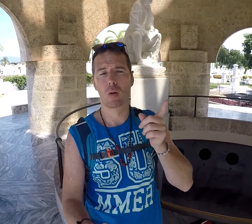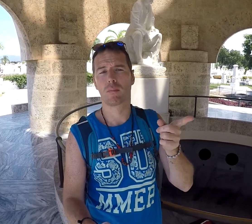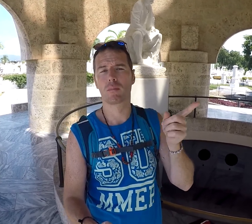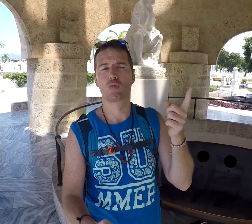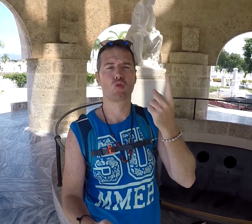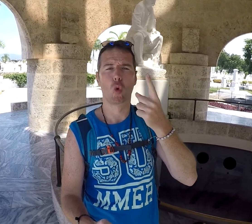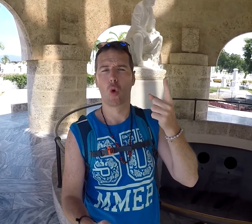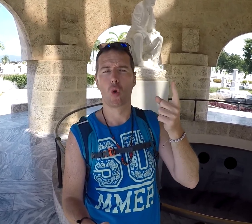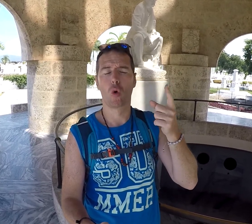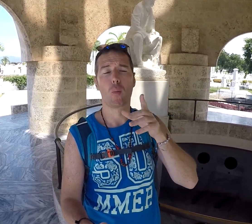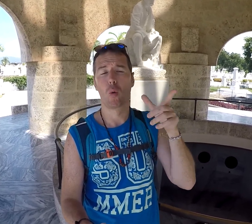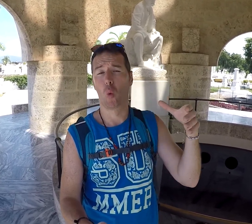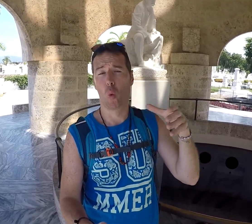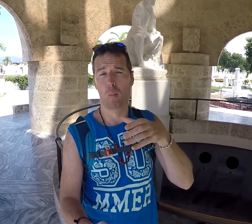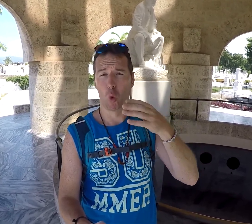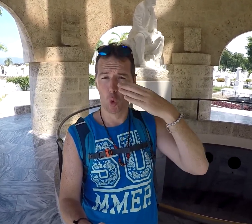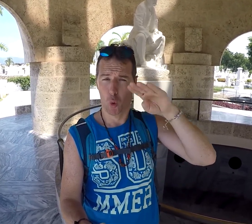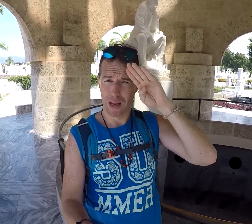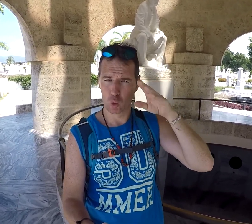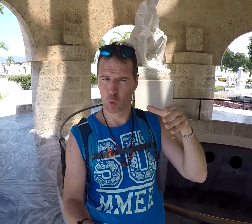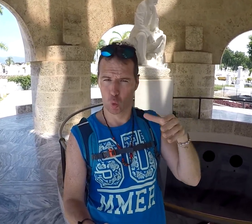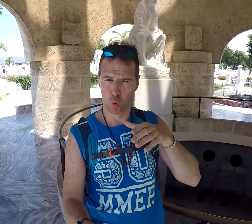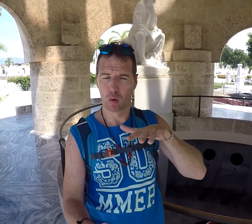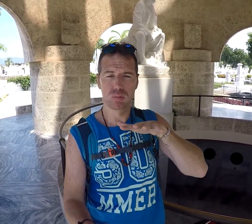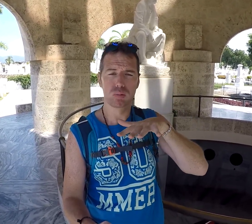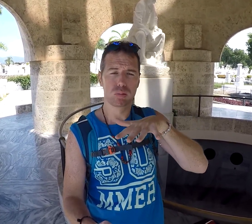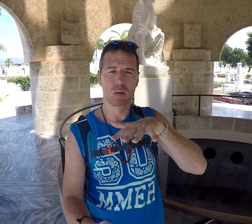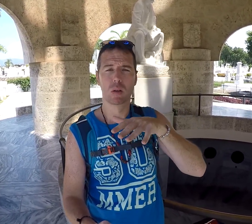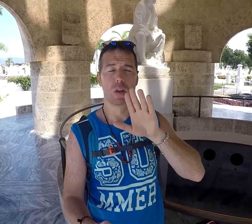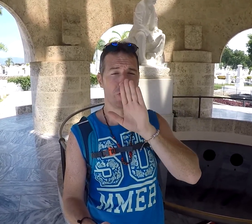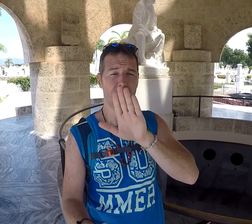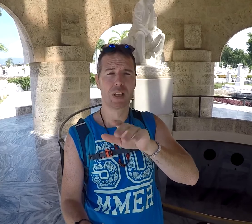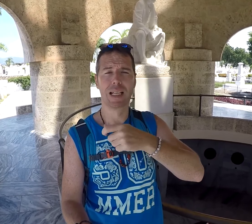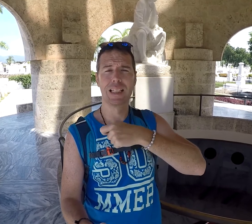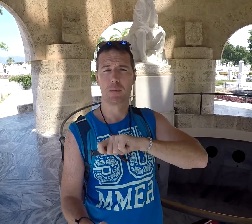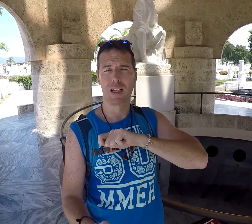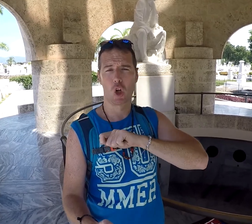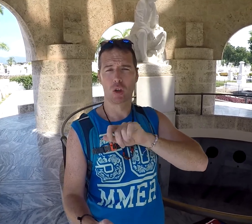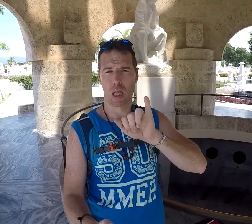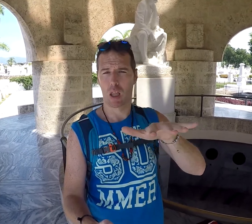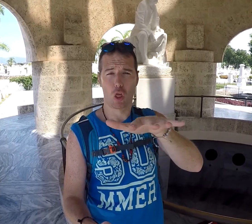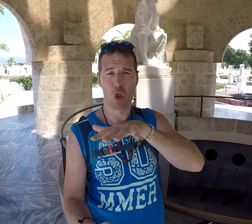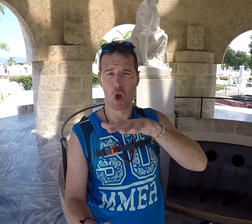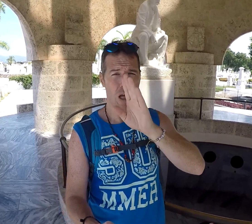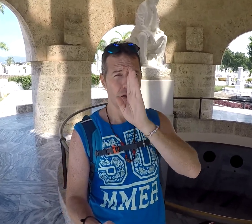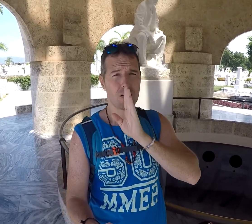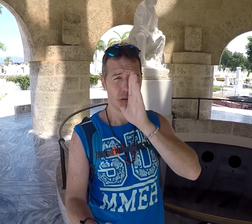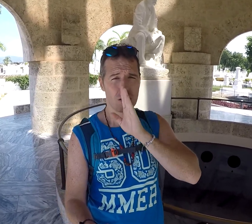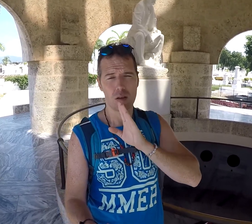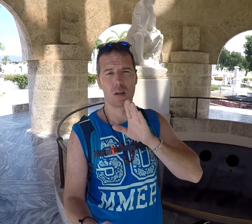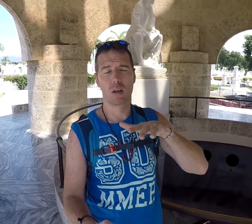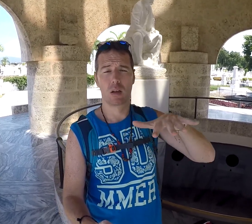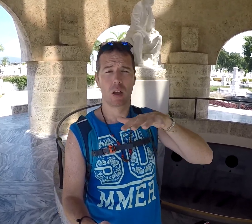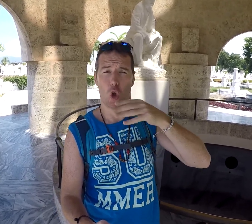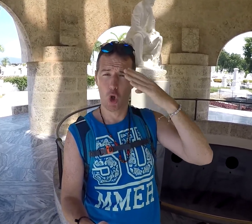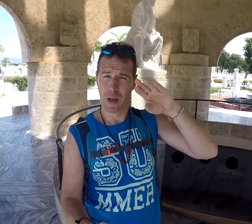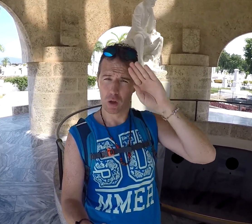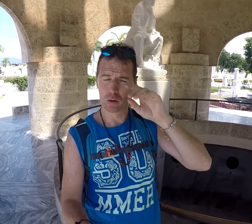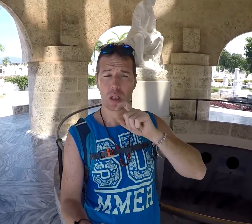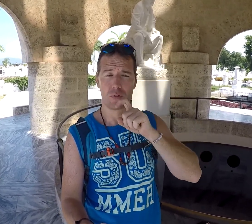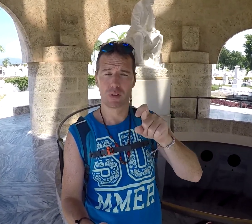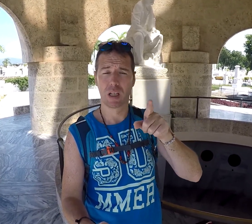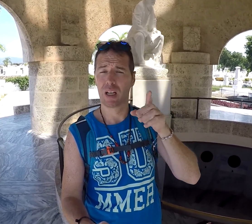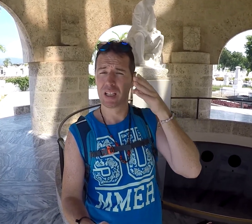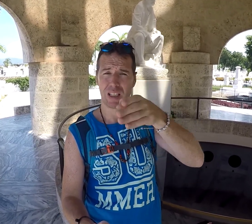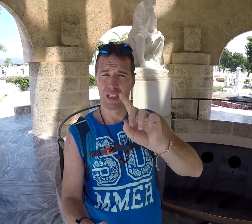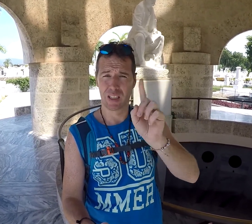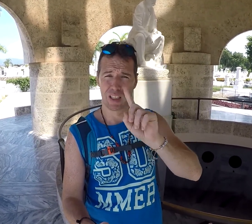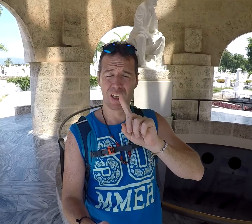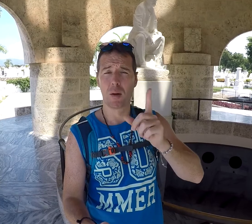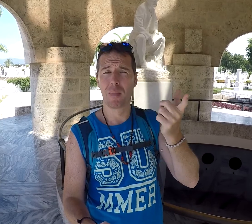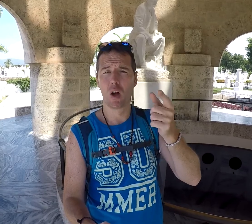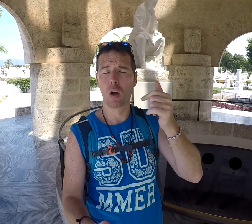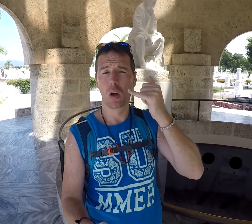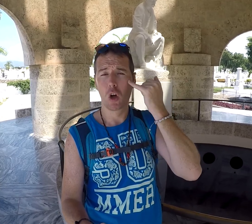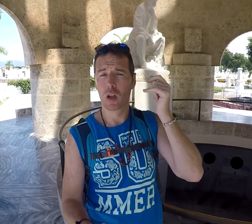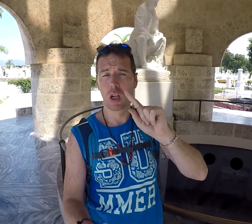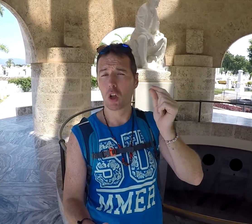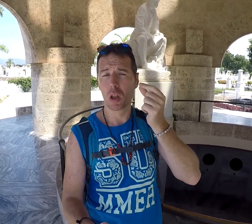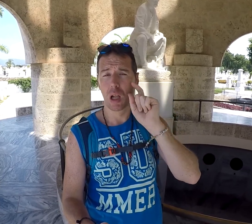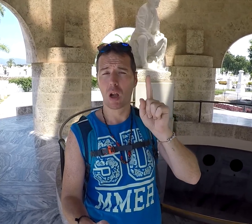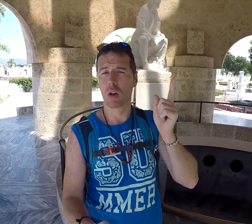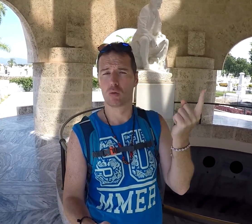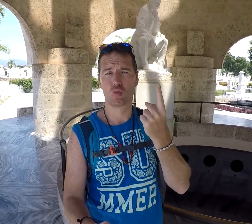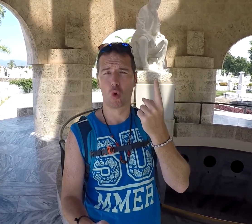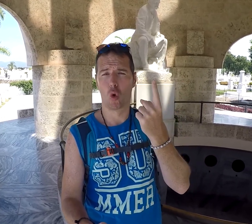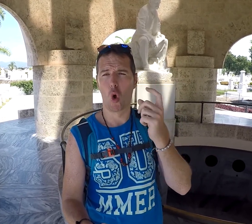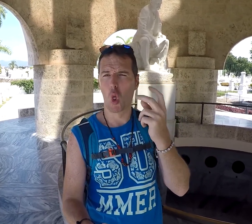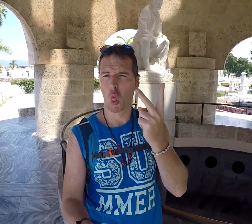Estaba con los cubanos, iba yendo hacia los españoles que estaban escondidos, ya le advirtieron los cubanos que no fuera más allá